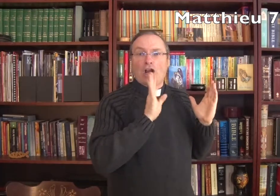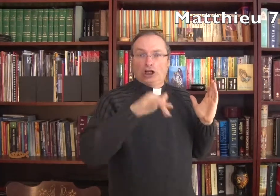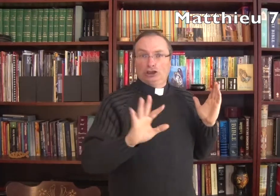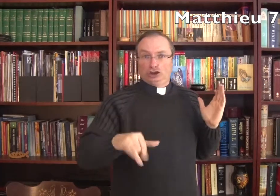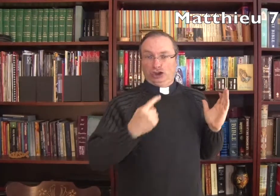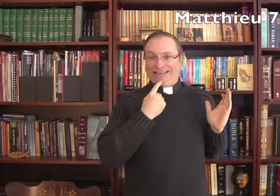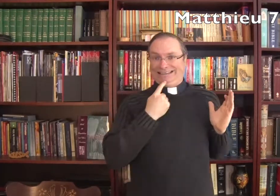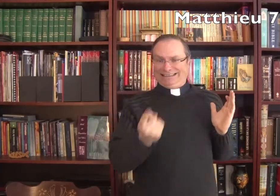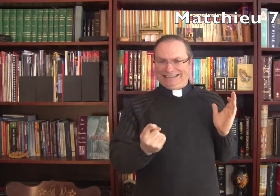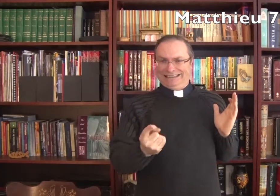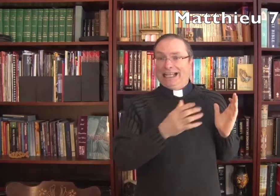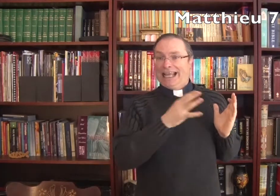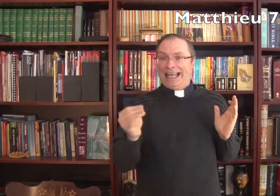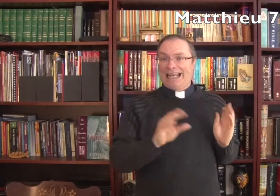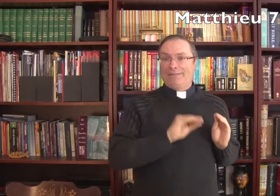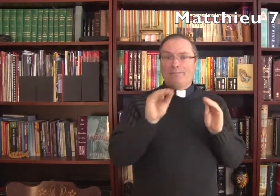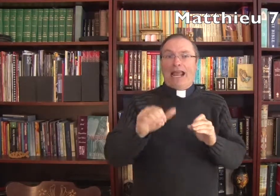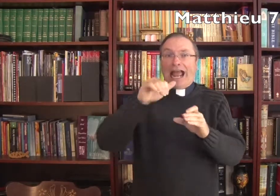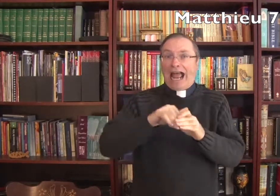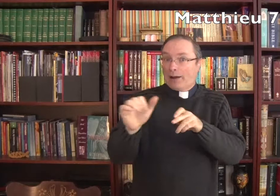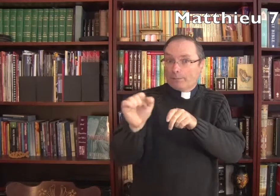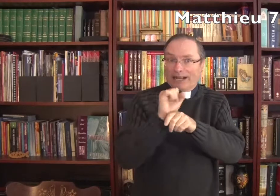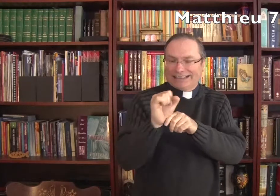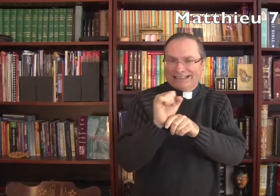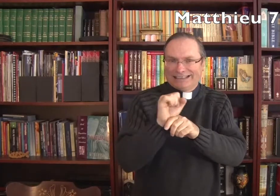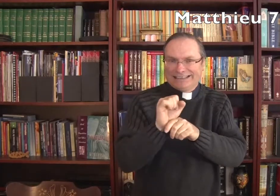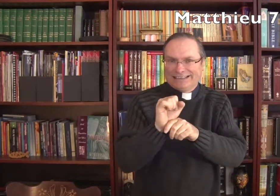que je dis et les met en pratique,